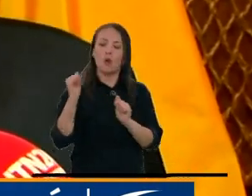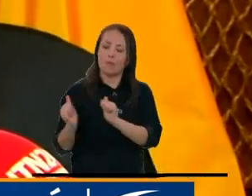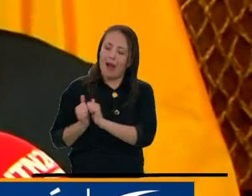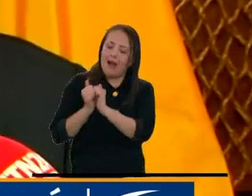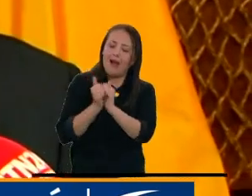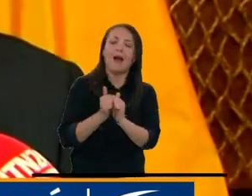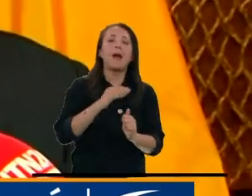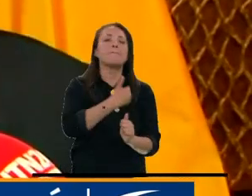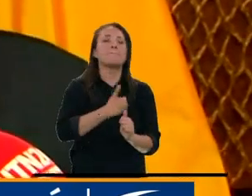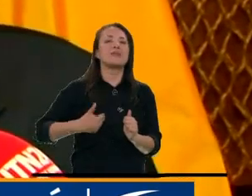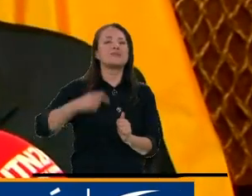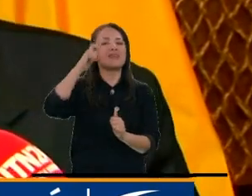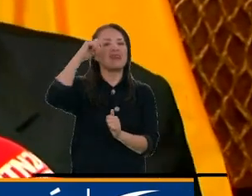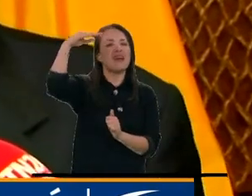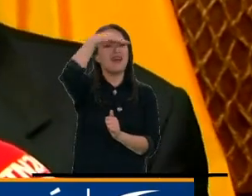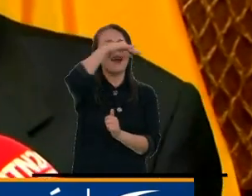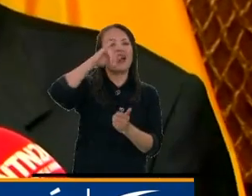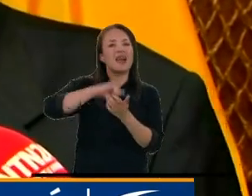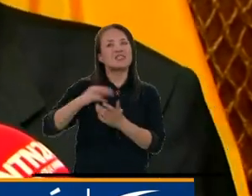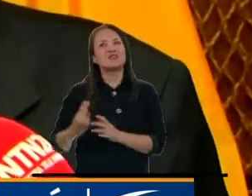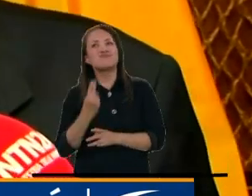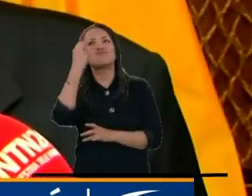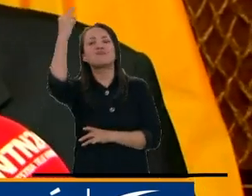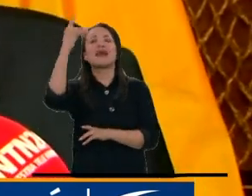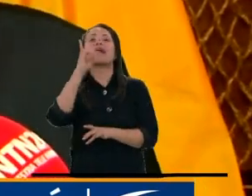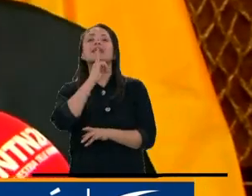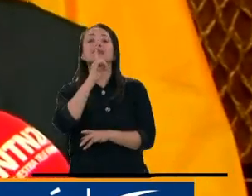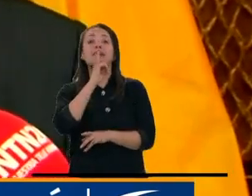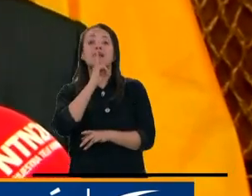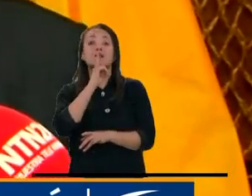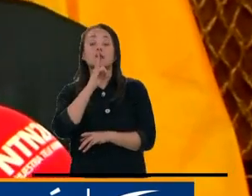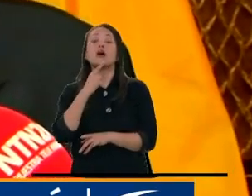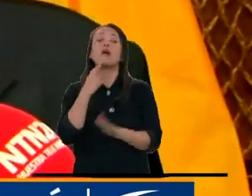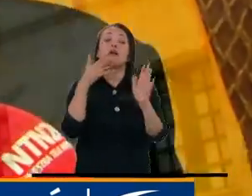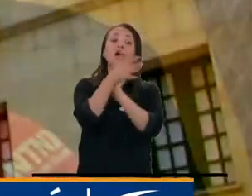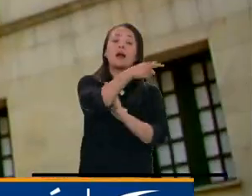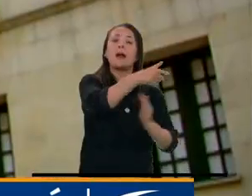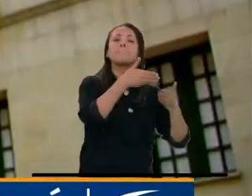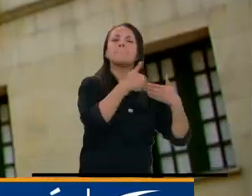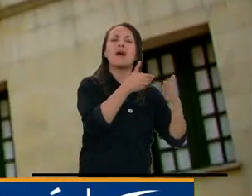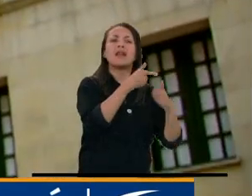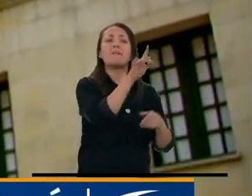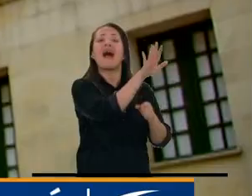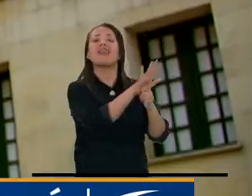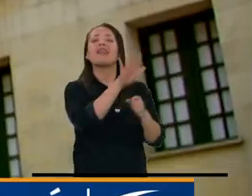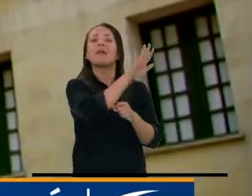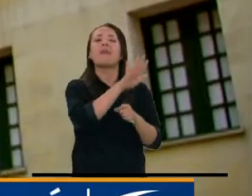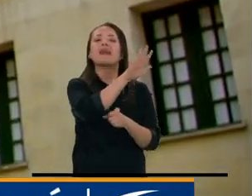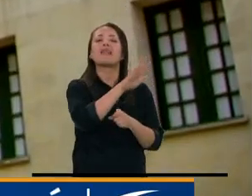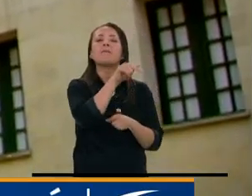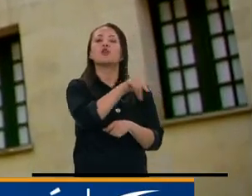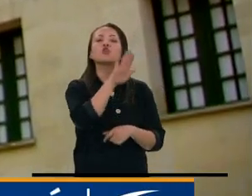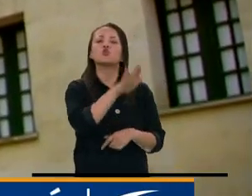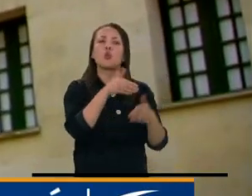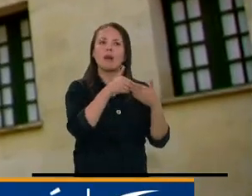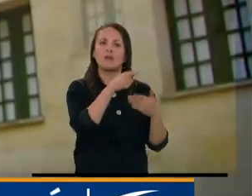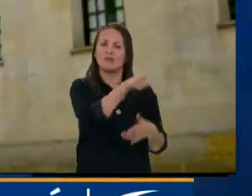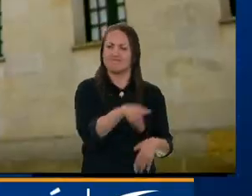canciller es que pide excusas por las declaraciones que dio la semana pasada mientras acompañaba al presidente Gustavo Petro en su gira por los Estados